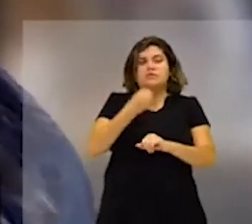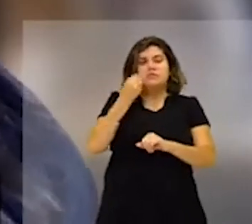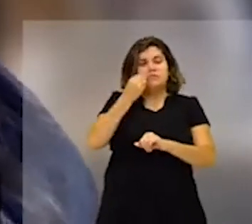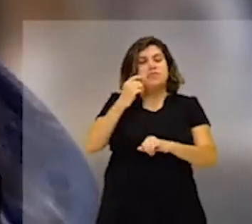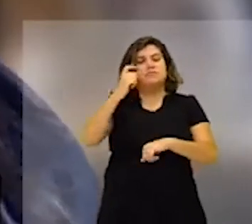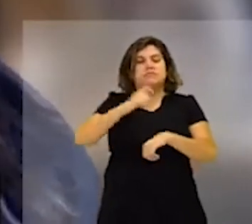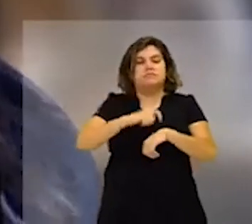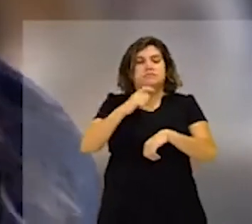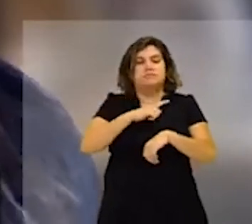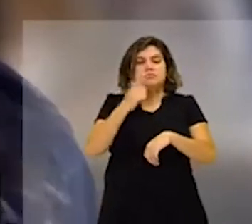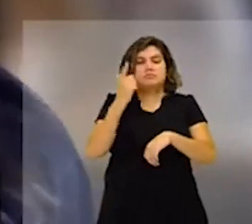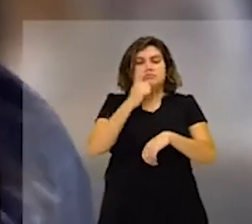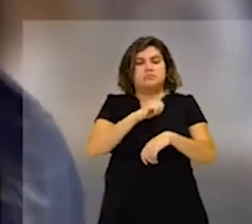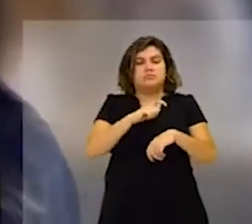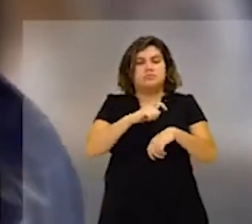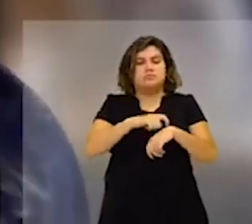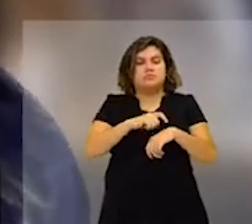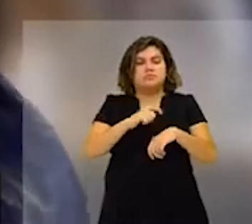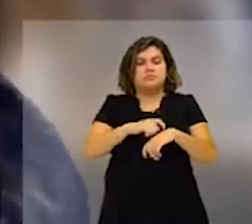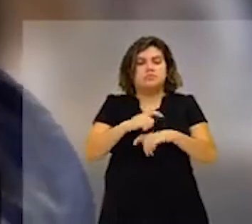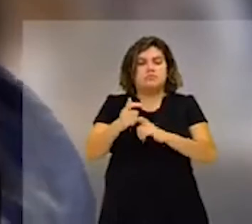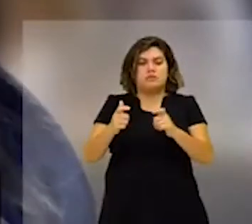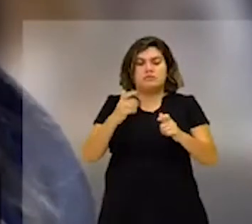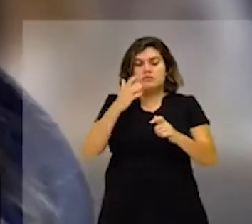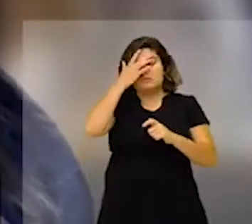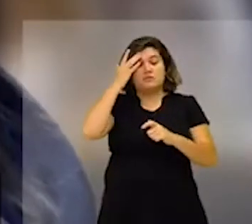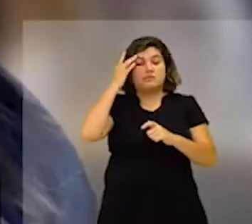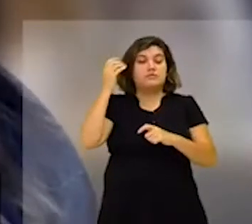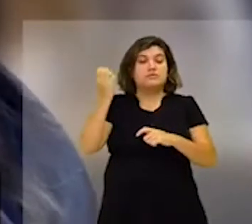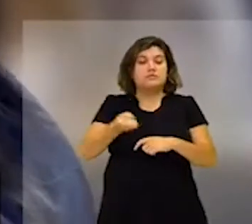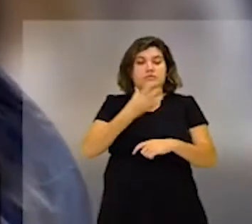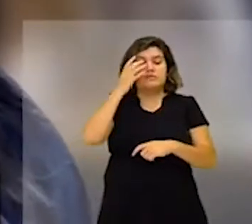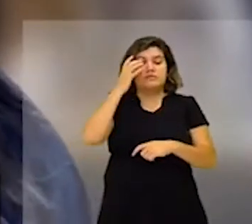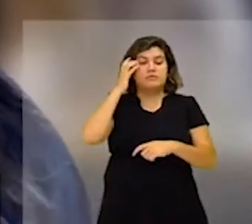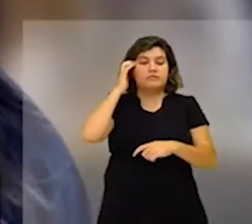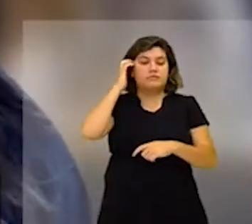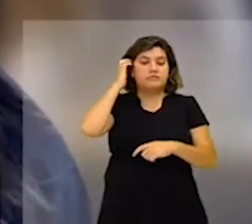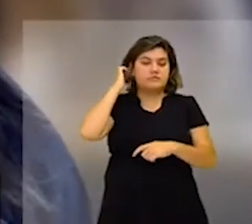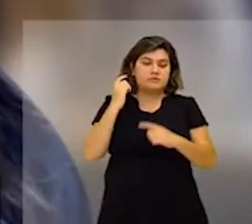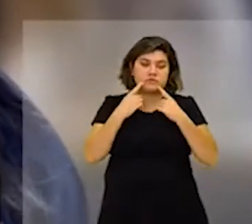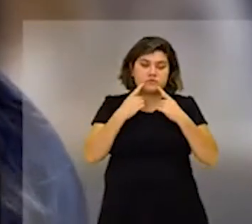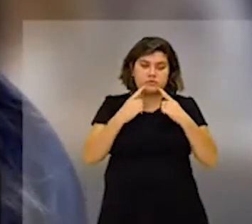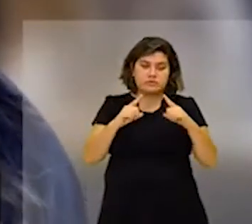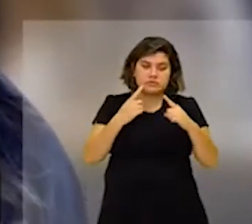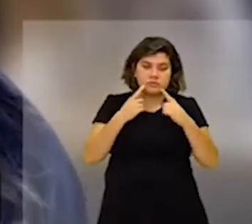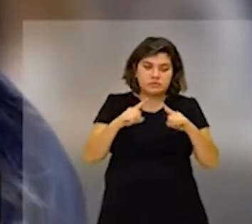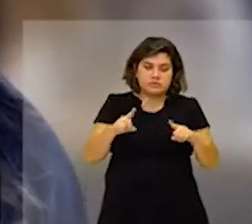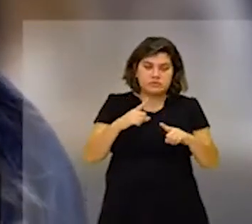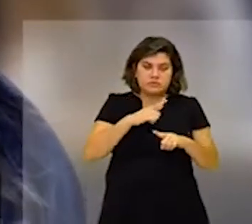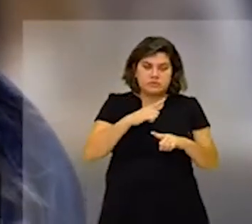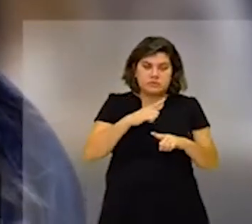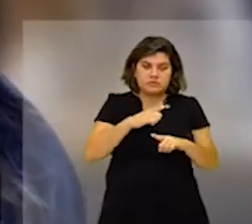o tempo por um novo a cultura como trabalho é a crítica do instituído do do jeito já feito dos